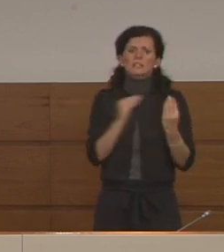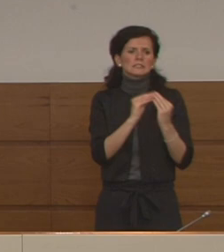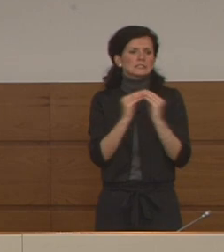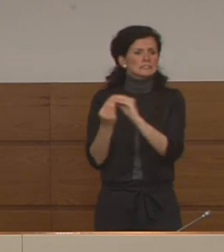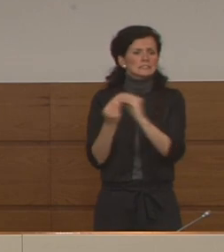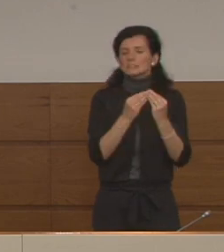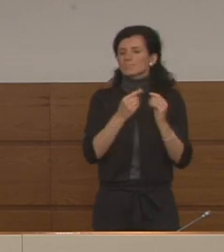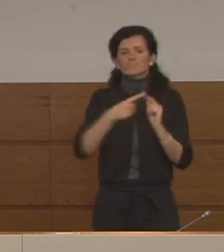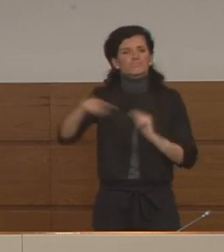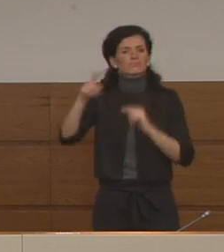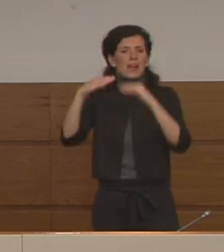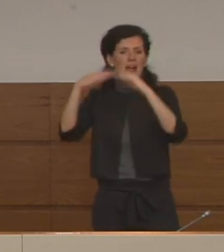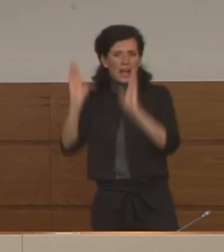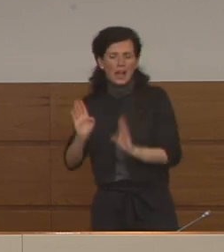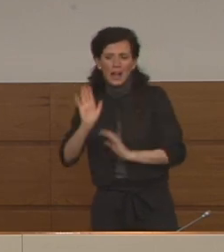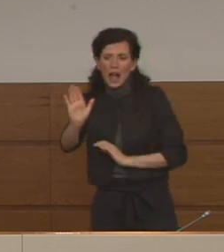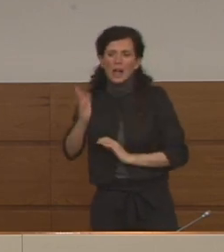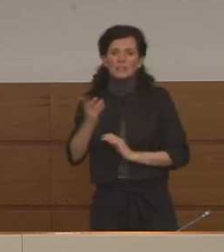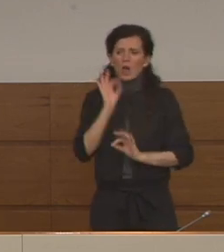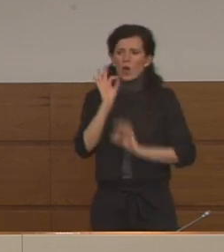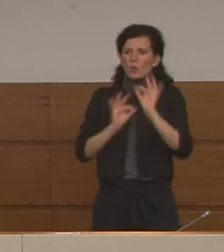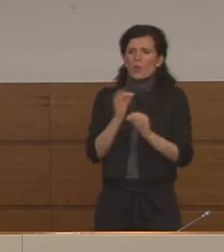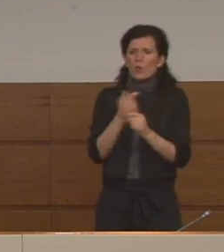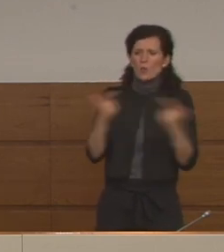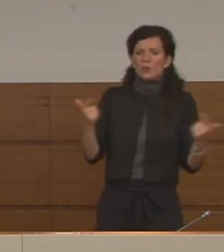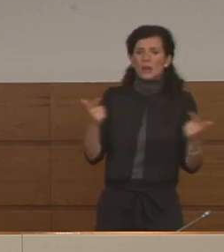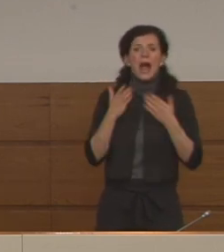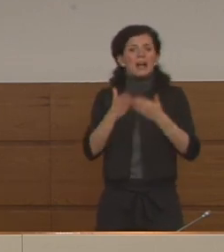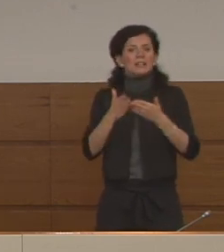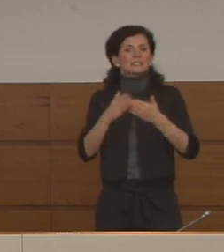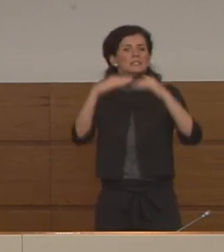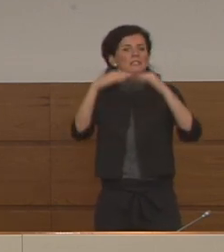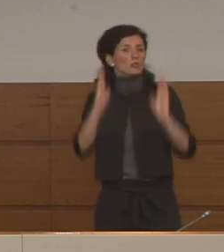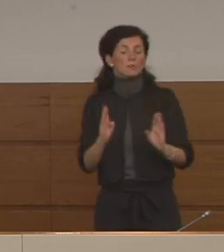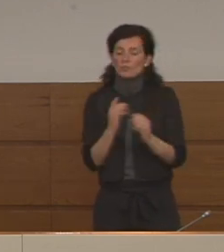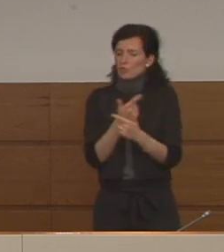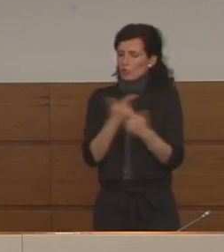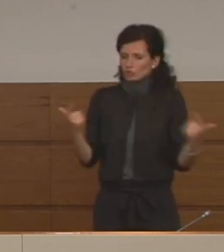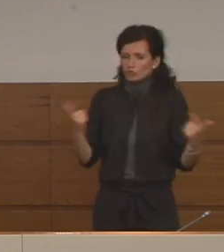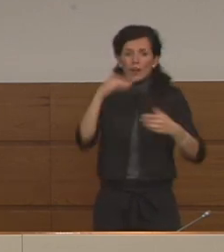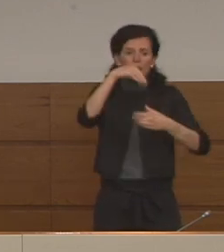perché l'assistenza domiciliare non c'è, negli ospedali, nelle residenze